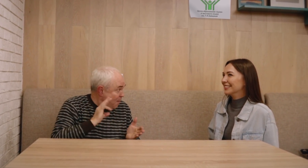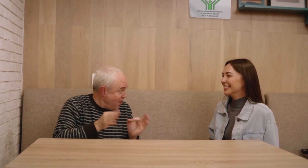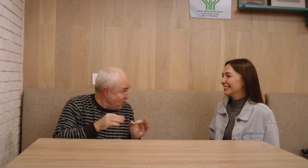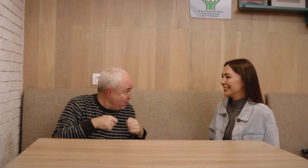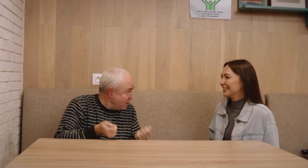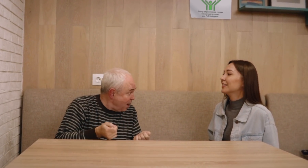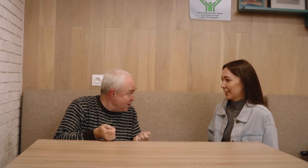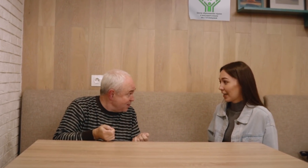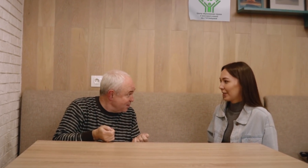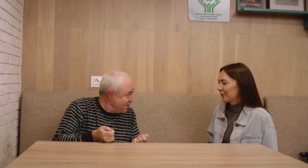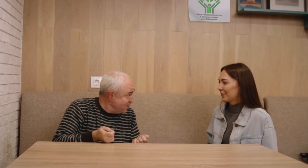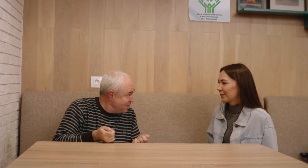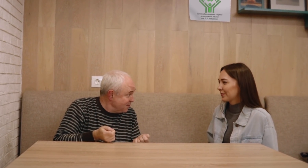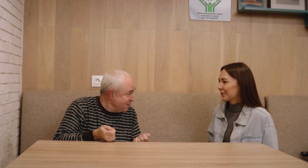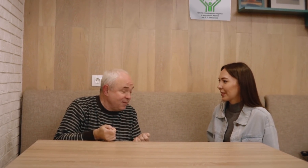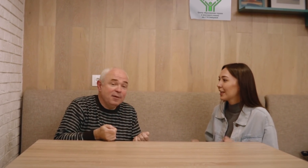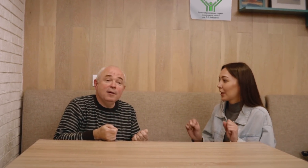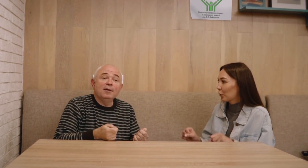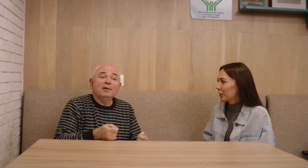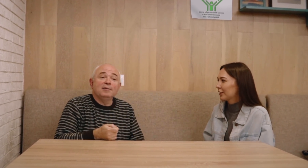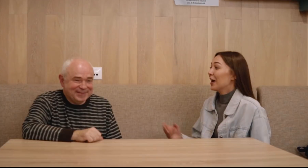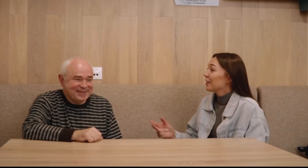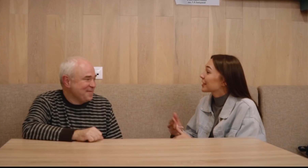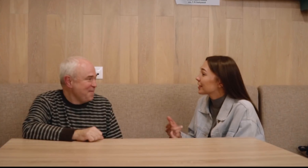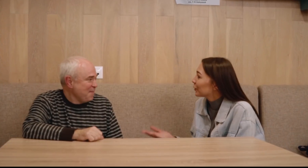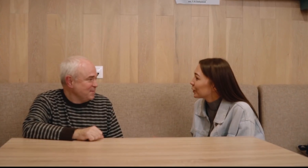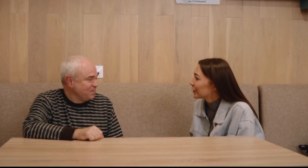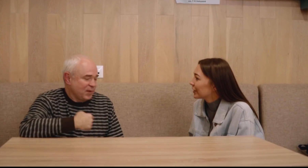Я все верно передал? Да, все правильно. А как Вас зовут?